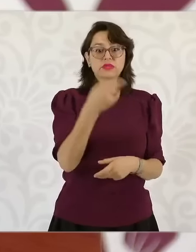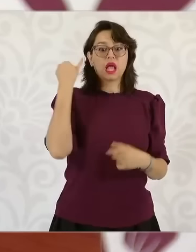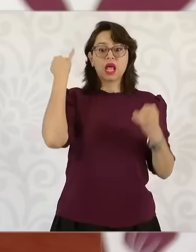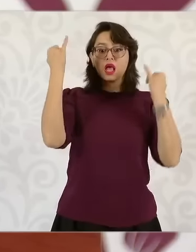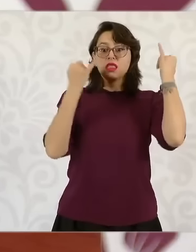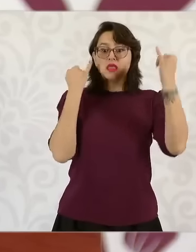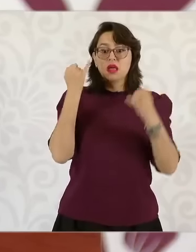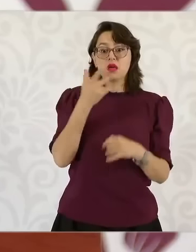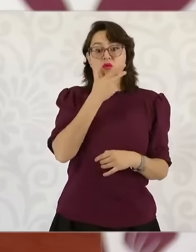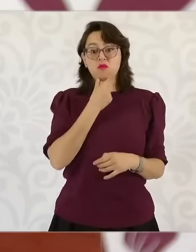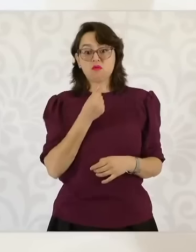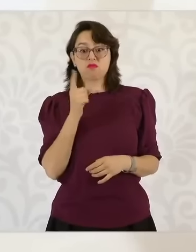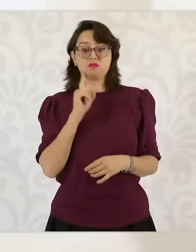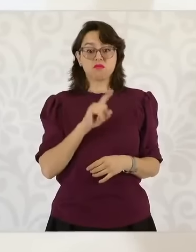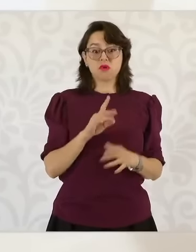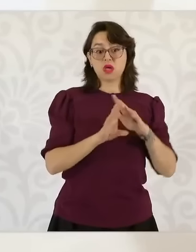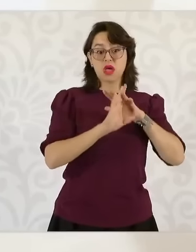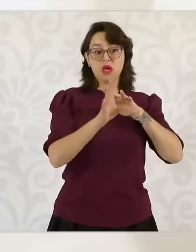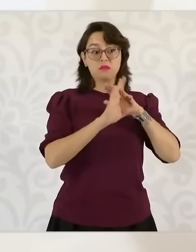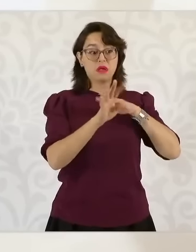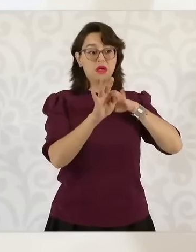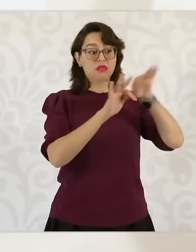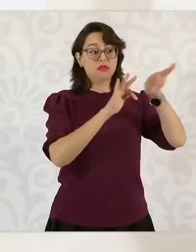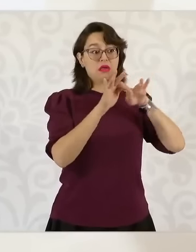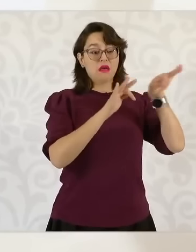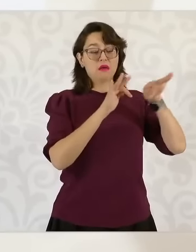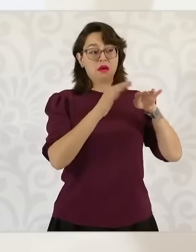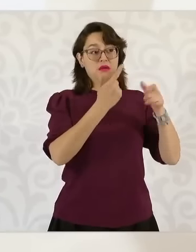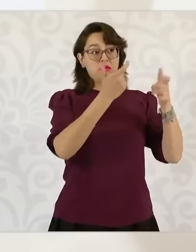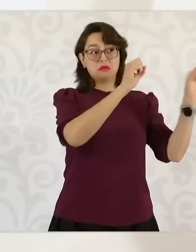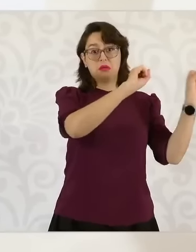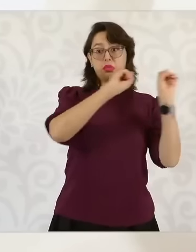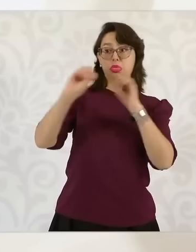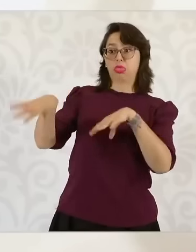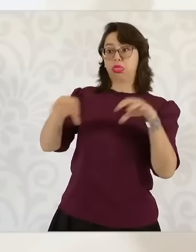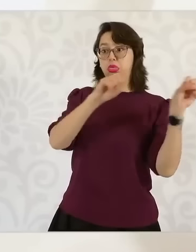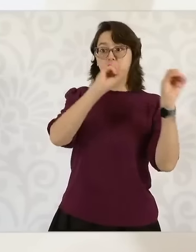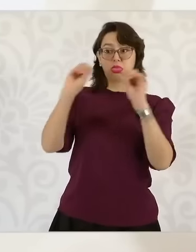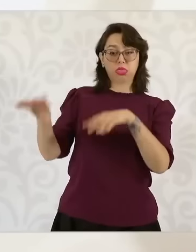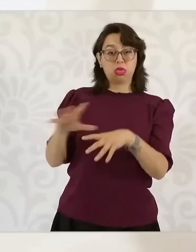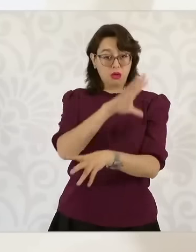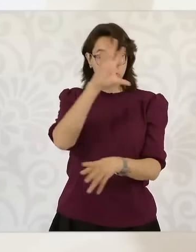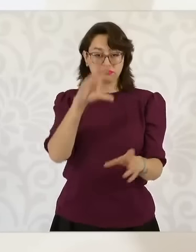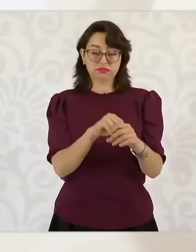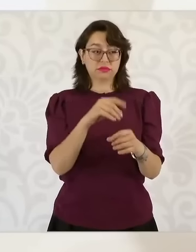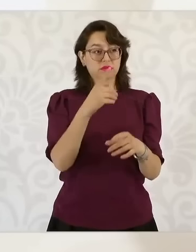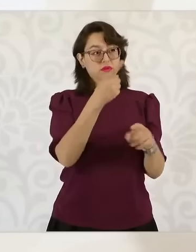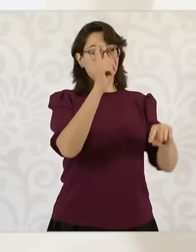eh quitan trabajos es todo lo contrario ayudan a la economía de los estados unidos